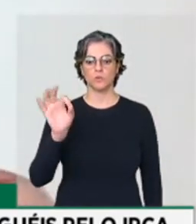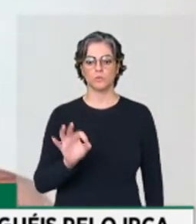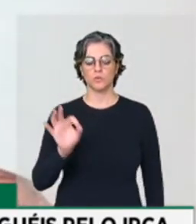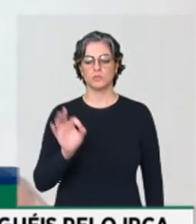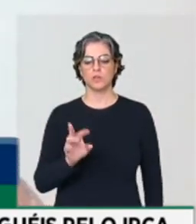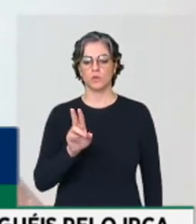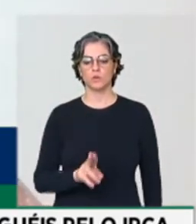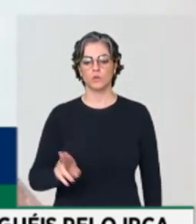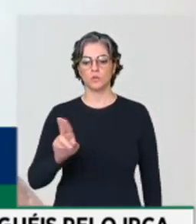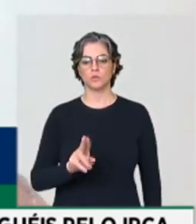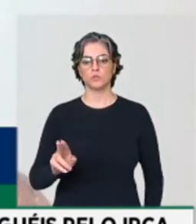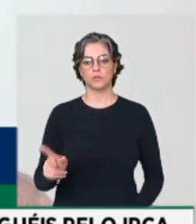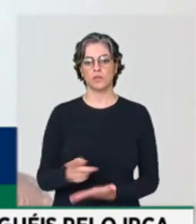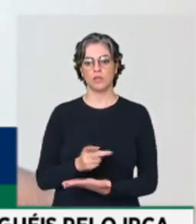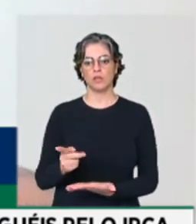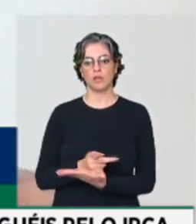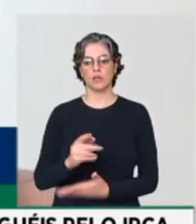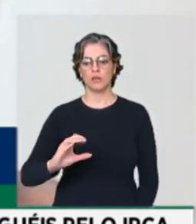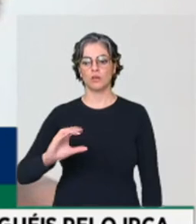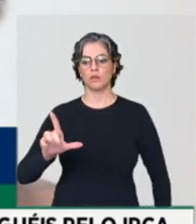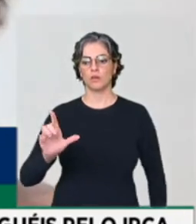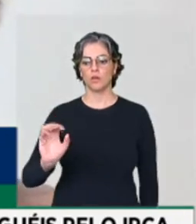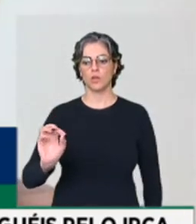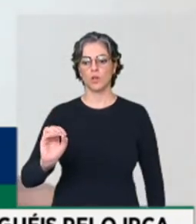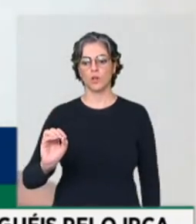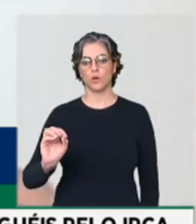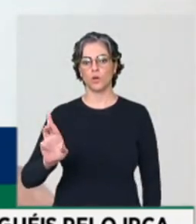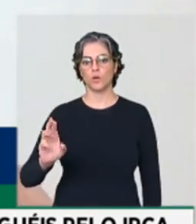DE 558% DO USO INADEQUADO DE CLOROQUINA, UM PAÍS COM TANTA FOME NS TOME-SE PARANÁ VOLTA DE 19 MILHÕES DE BRASILEIROS